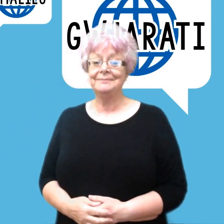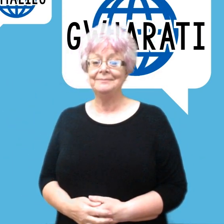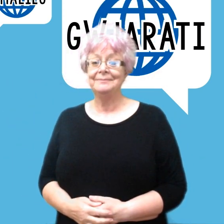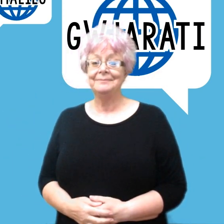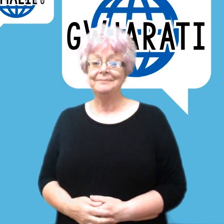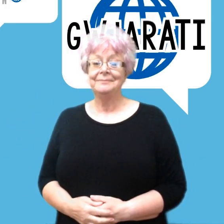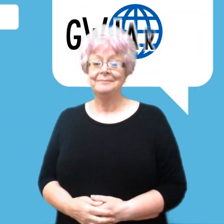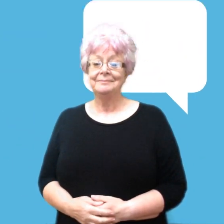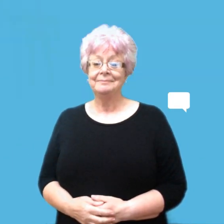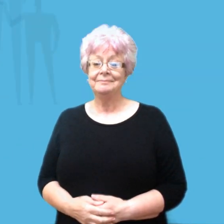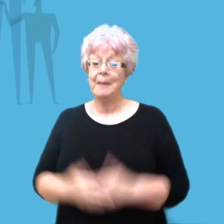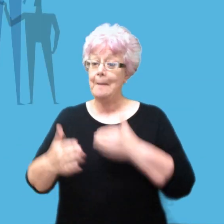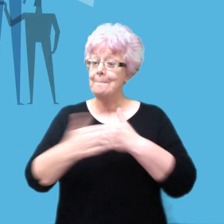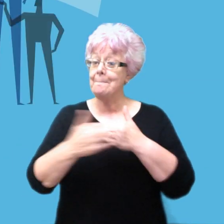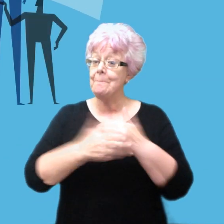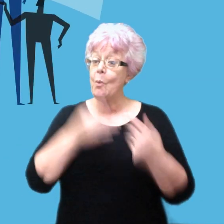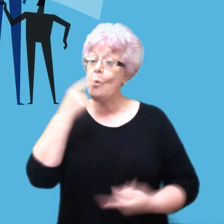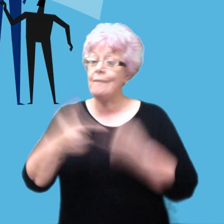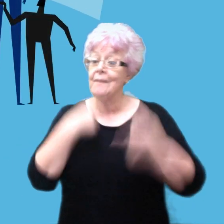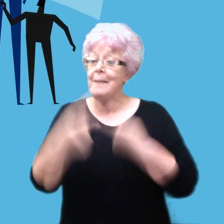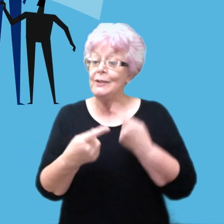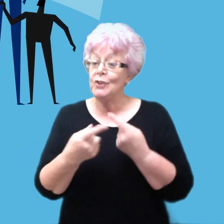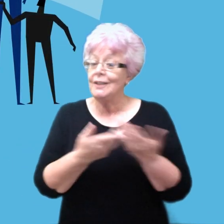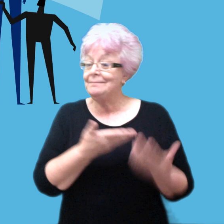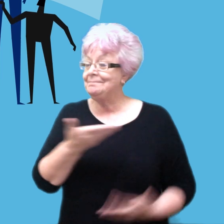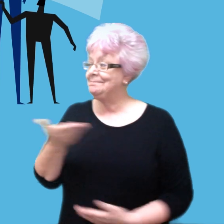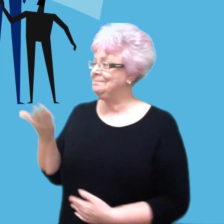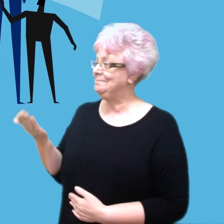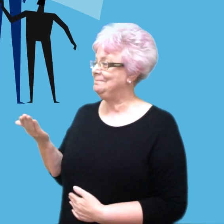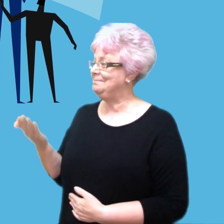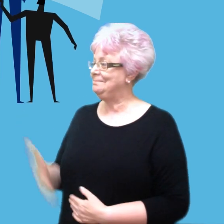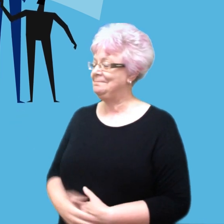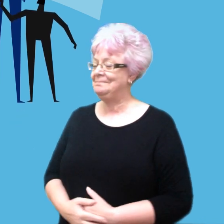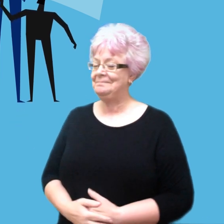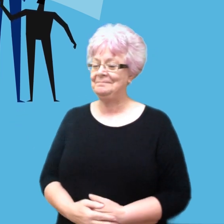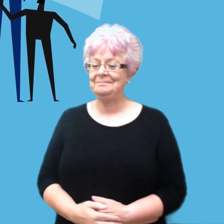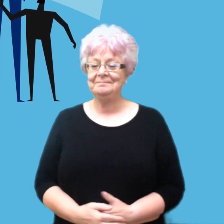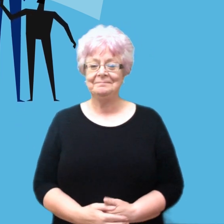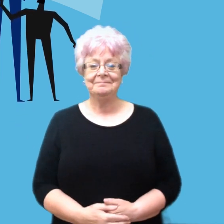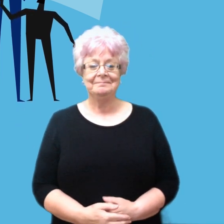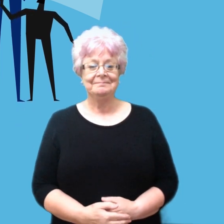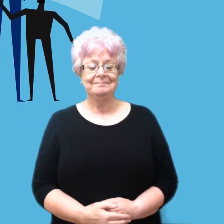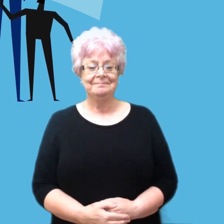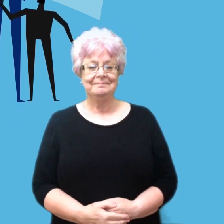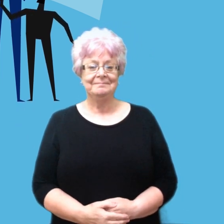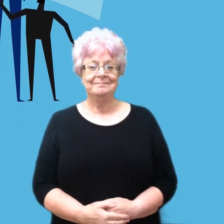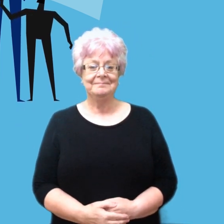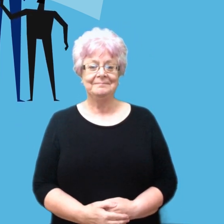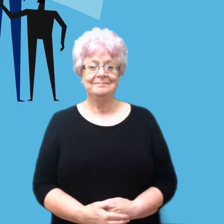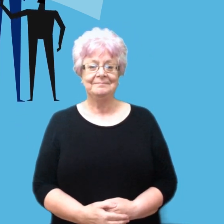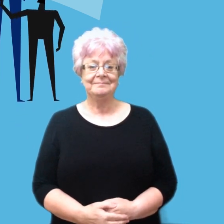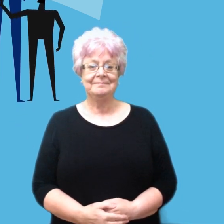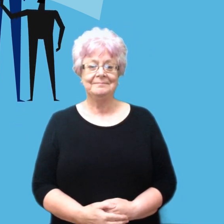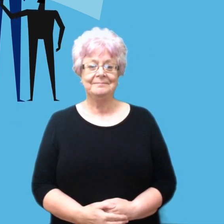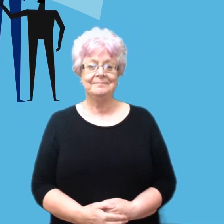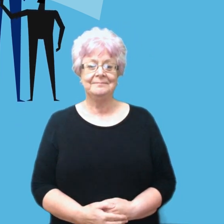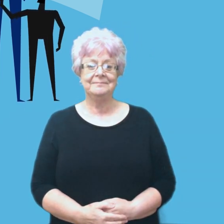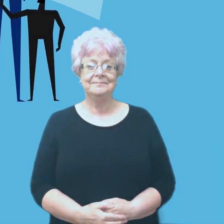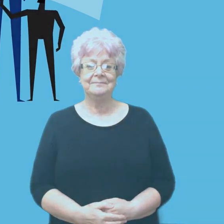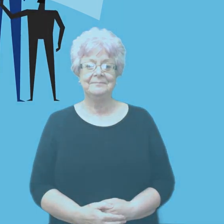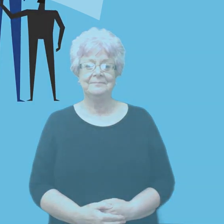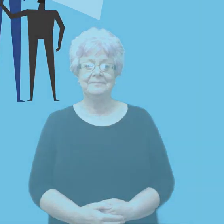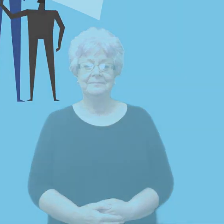I gael rhagor o wybodaeth, ewch i c3sc.org.uk/gwirfoddoli.